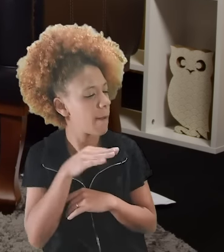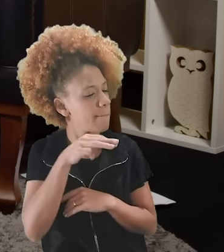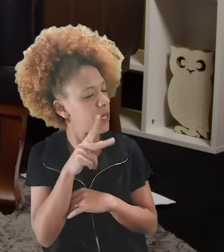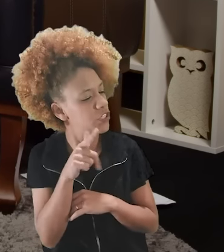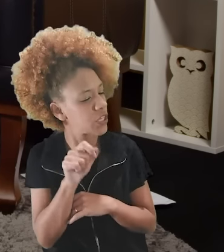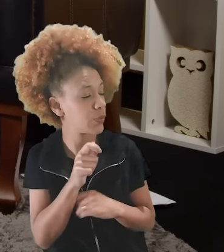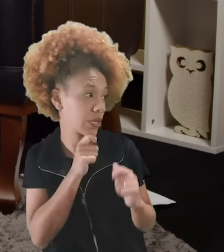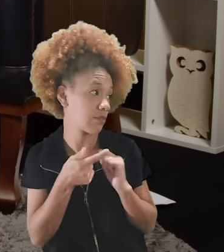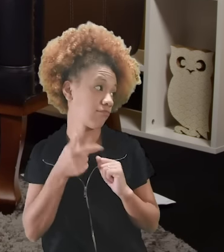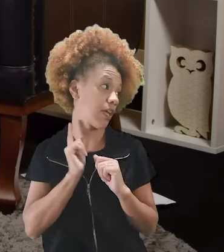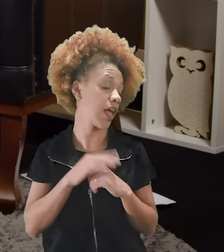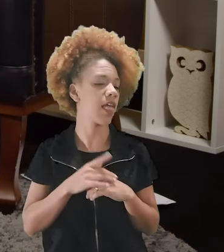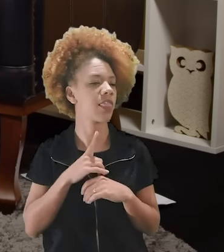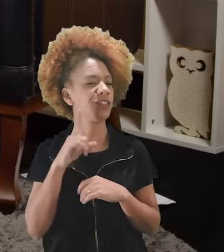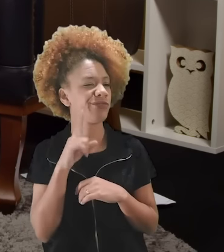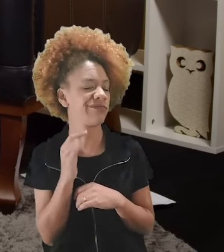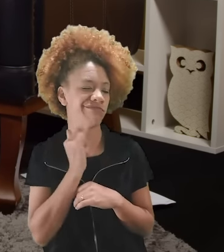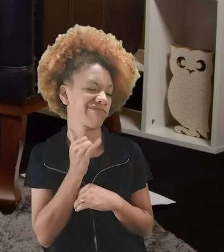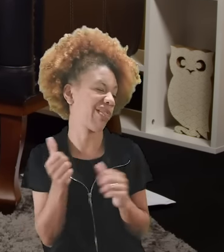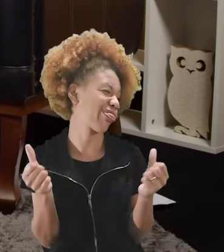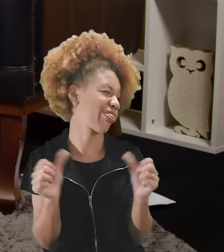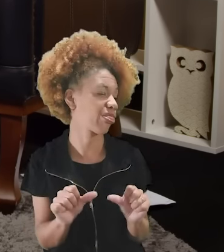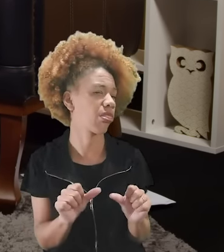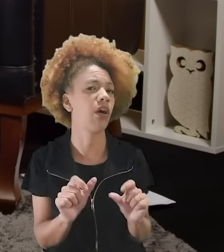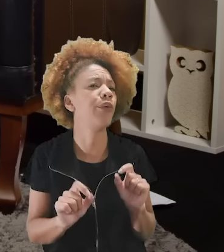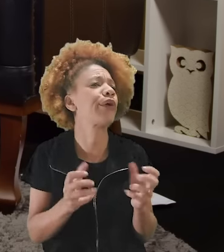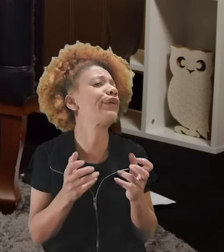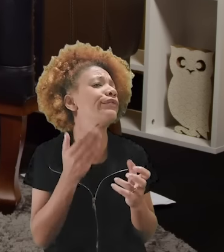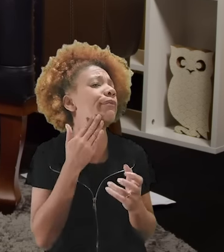falou de que tem dias que a narração fica meio merda eu queria saber o que que é uma narração